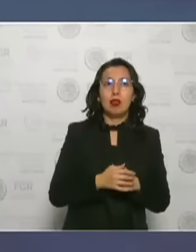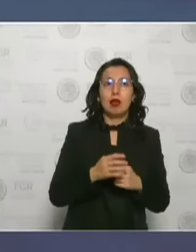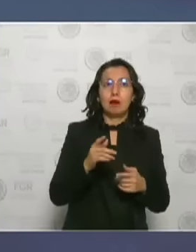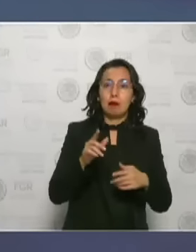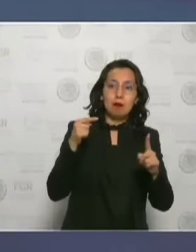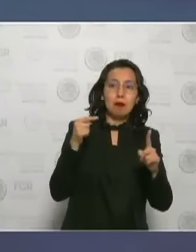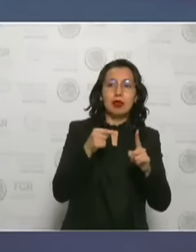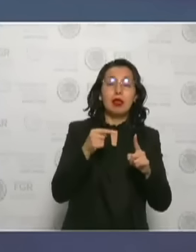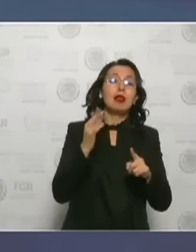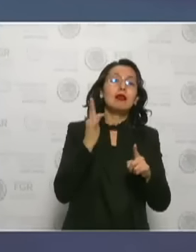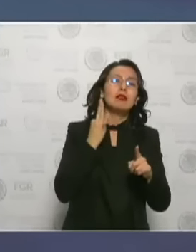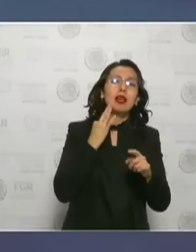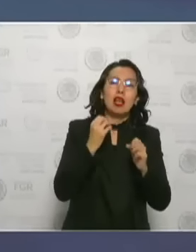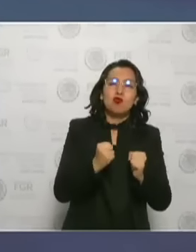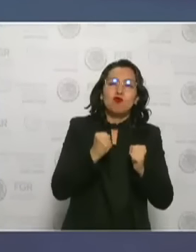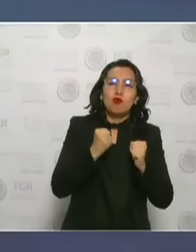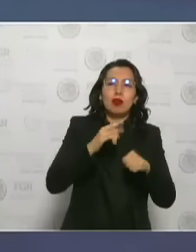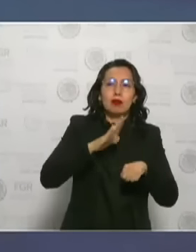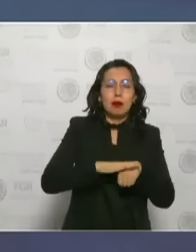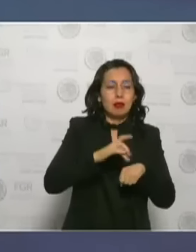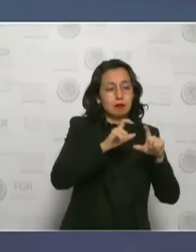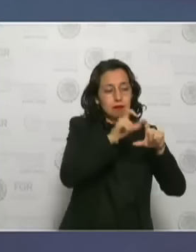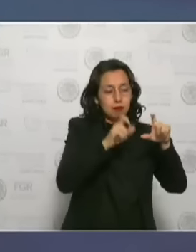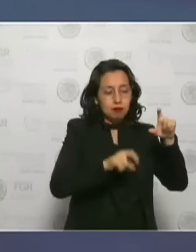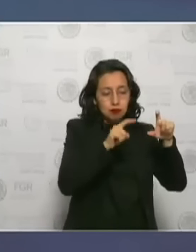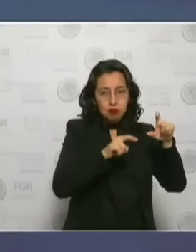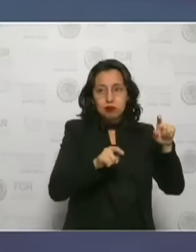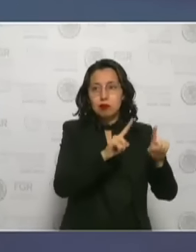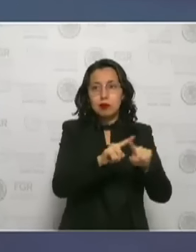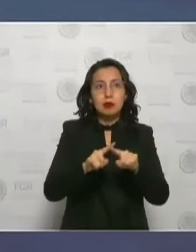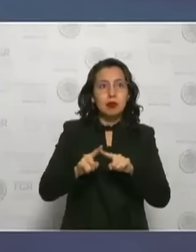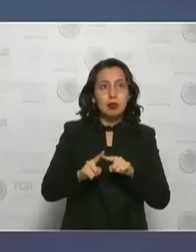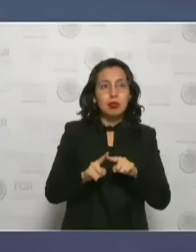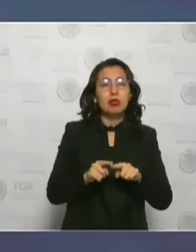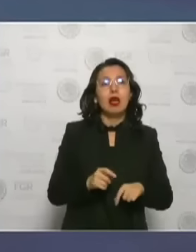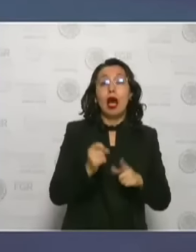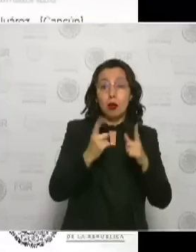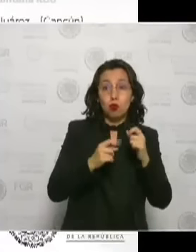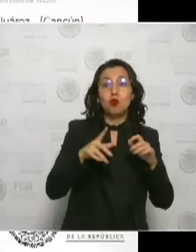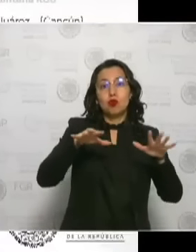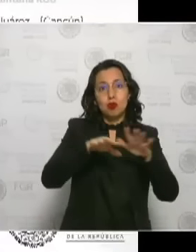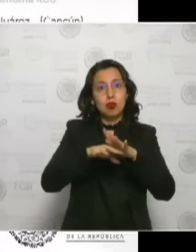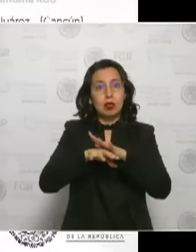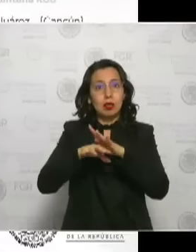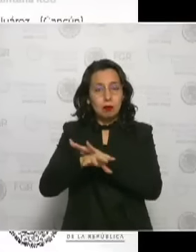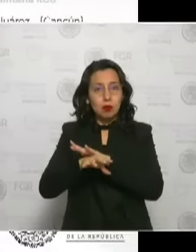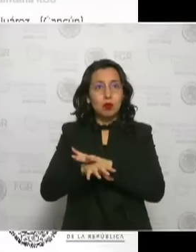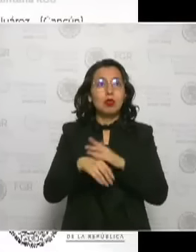nuestras fiscalías en los estado de la República. Estamos reubicando sedes y desplegando a nuestro